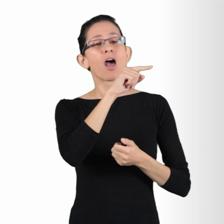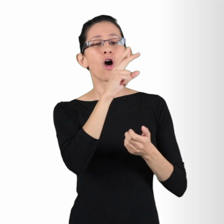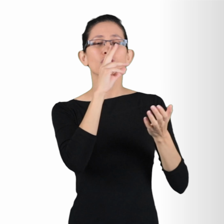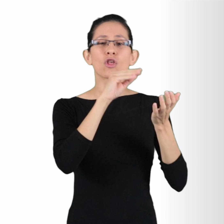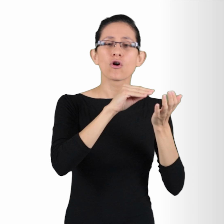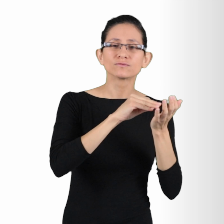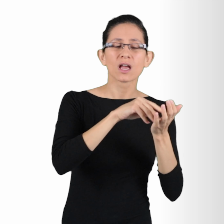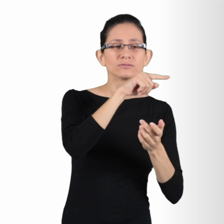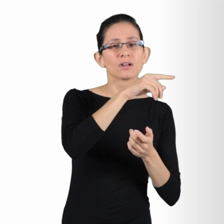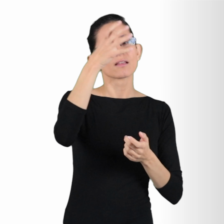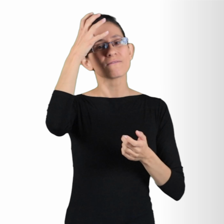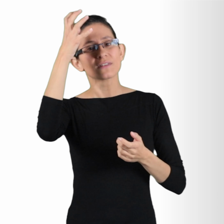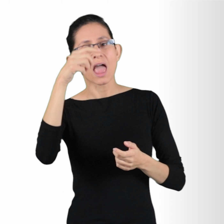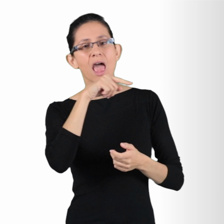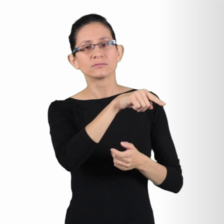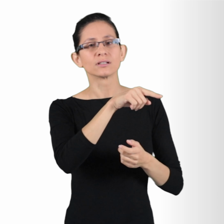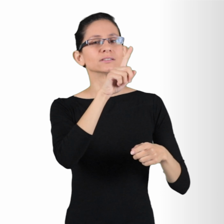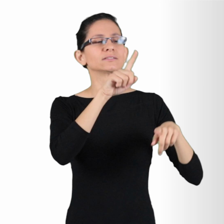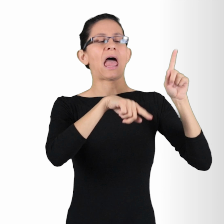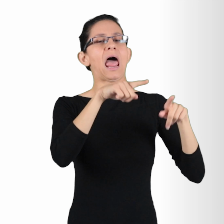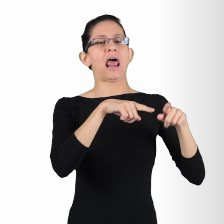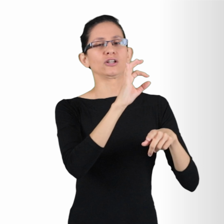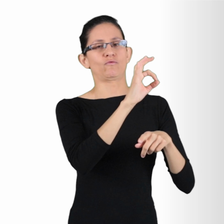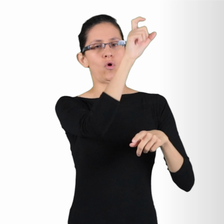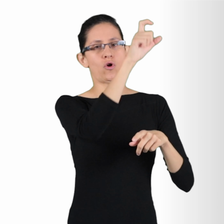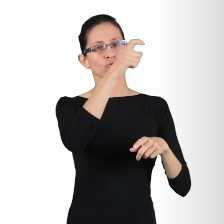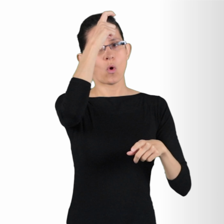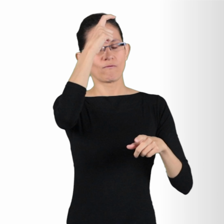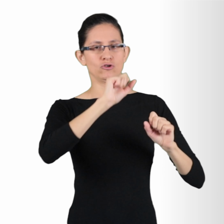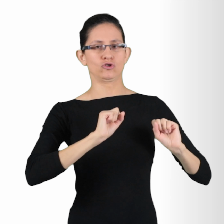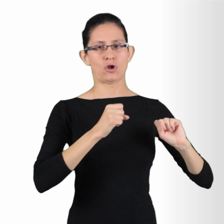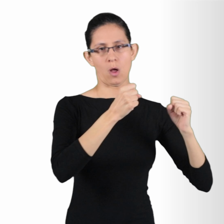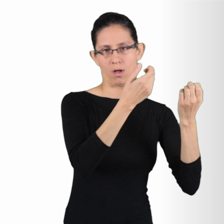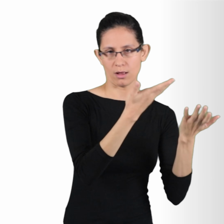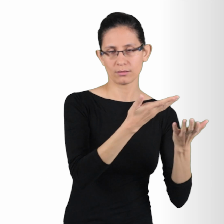A doświadczenie i wiedza zależą od działania człowieka,